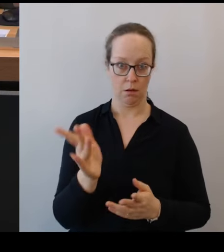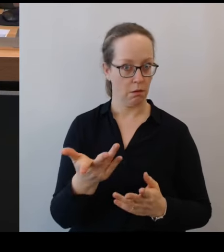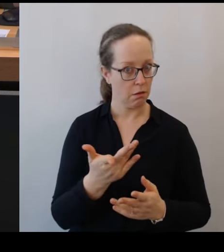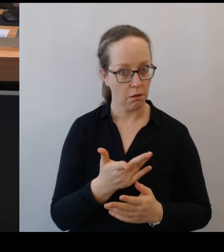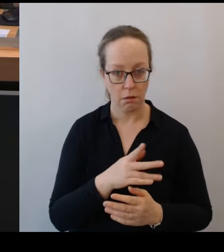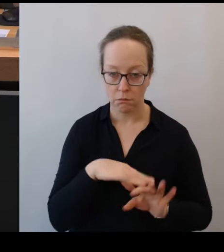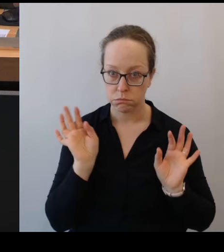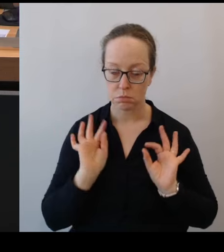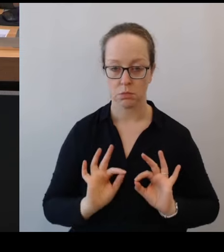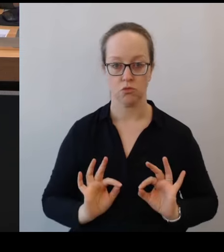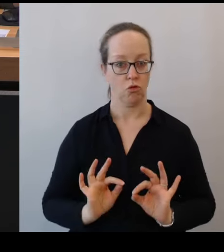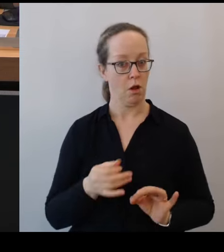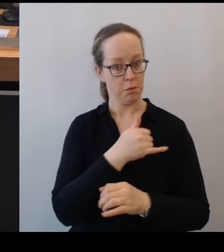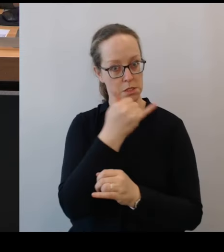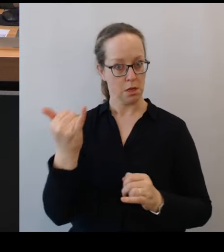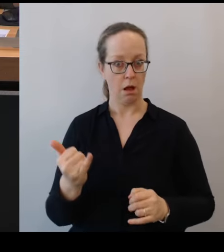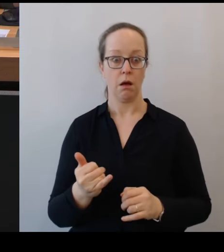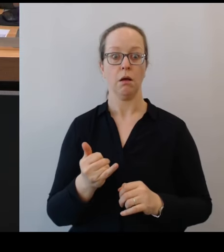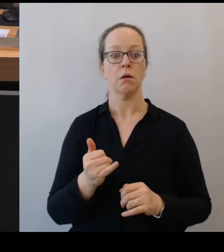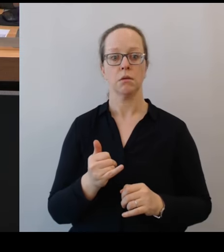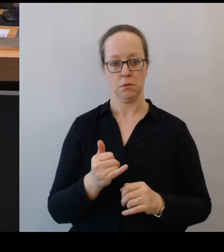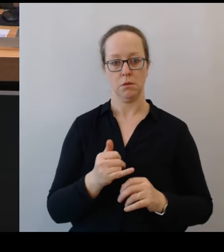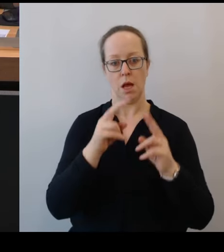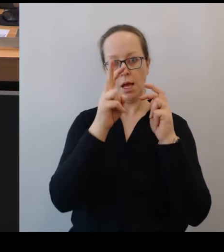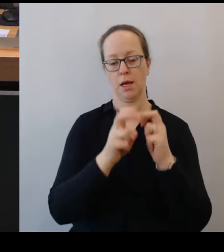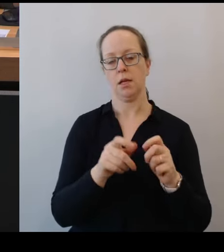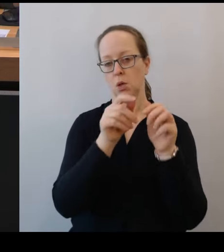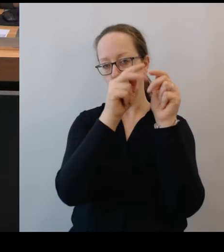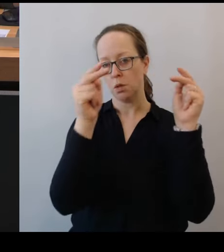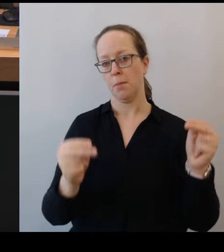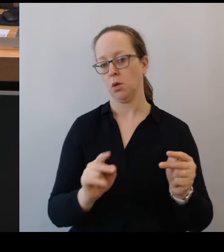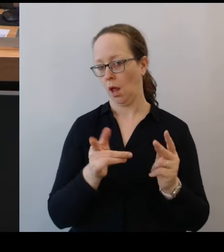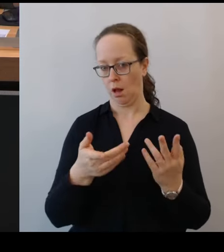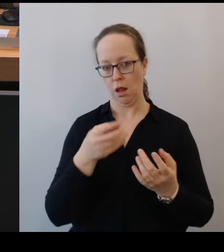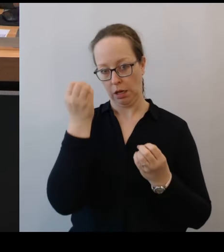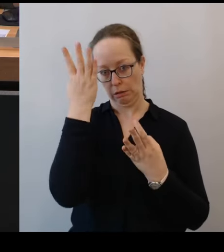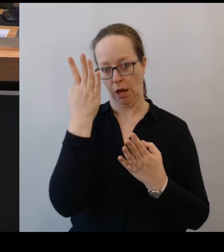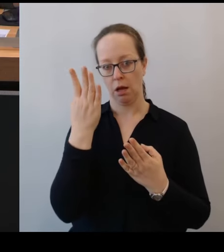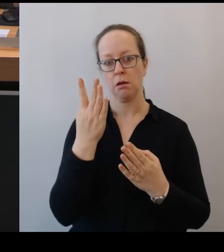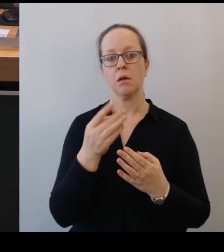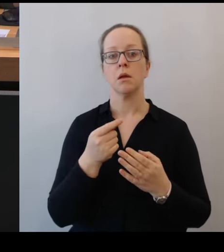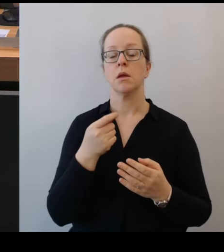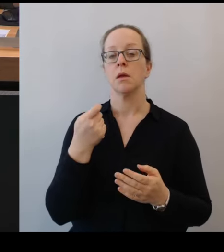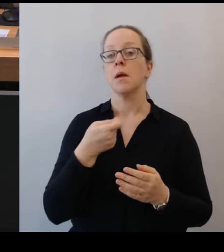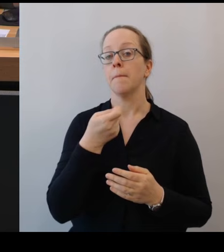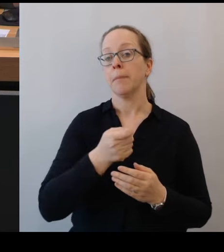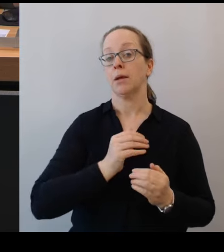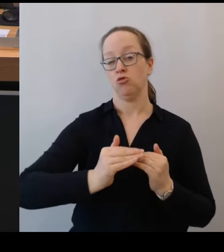Alle erwarten Mietsteigerungen von 10 bis 20 %. Ein ganz wesentlicher Faktor ist die Mietenexplosion.